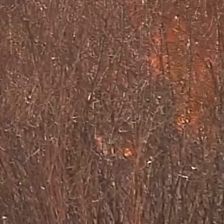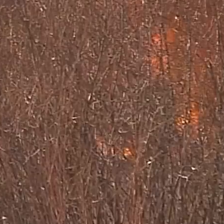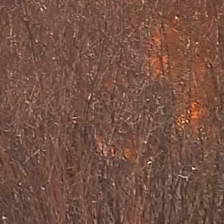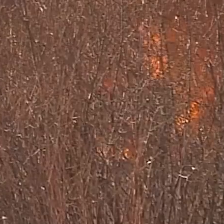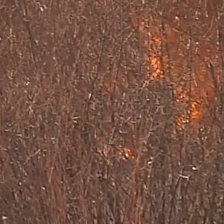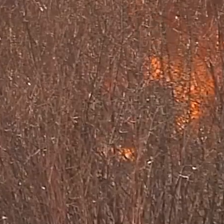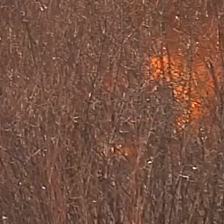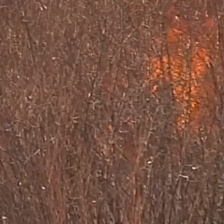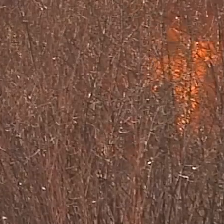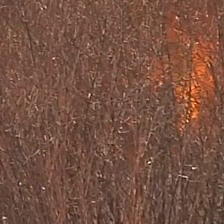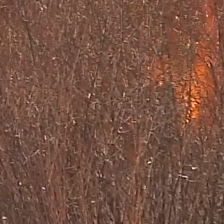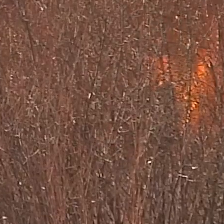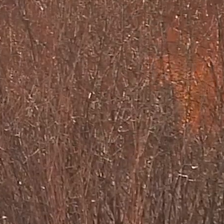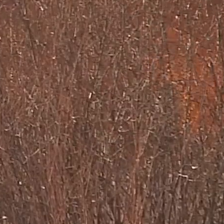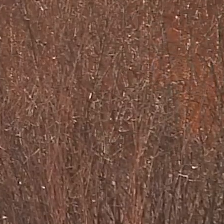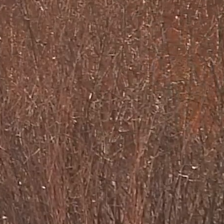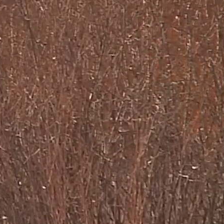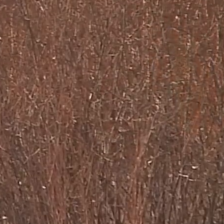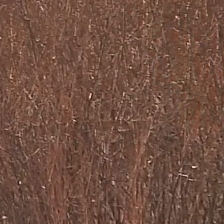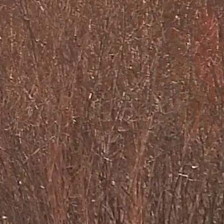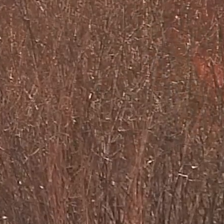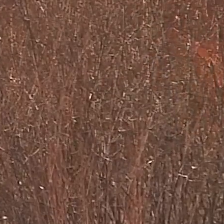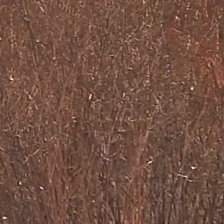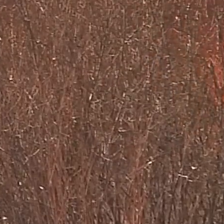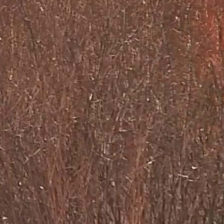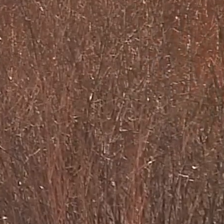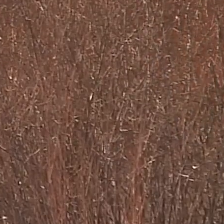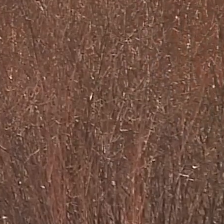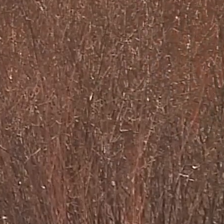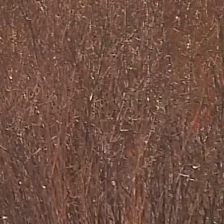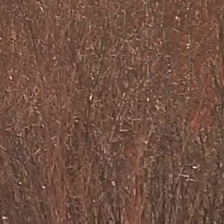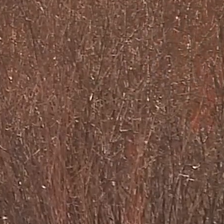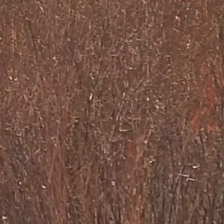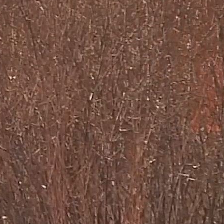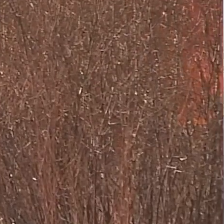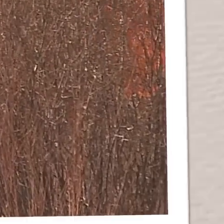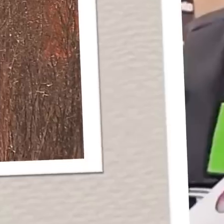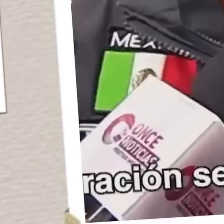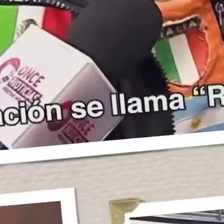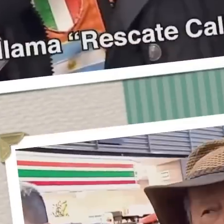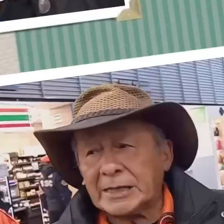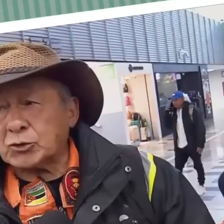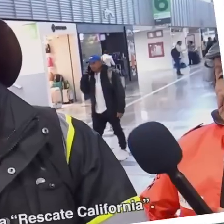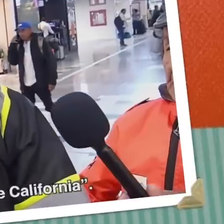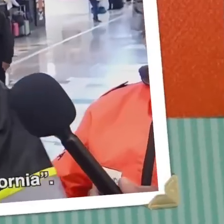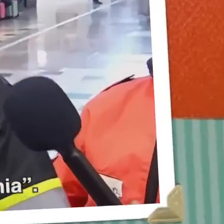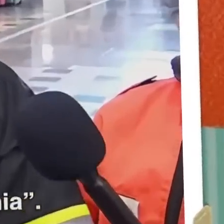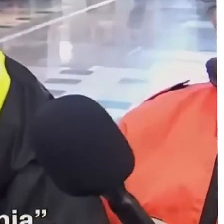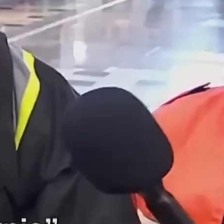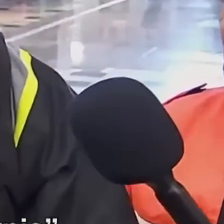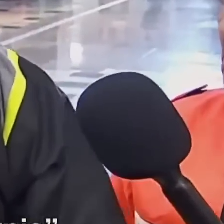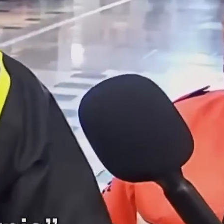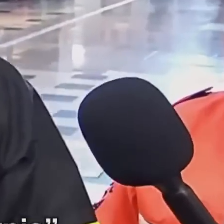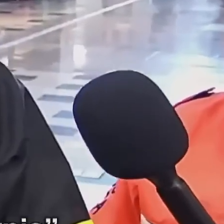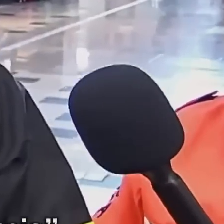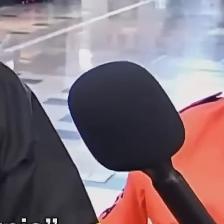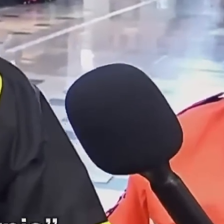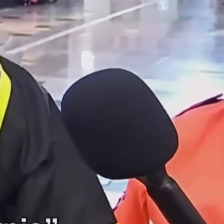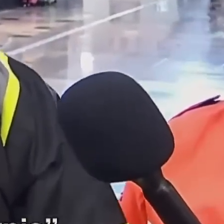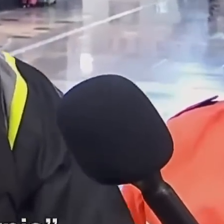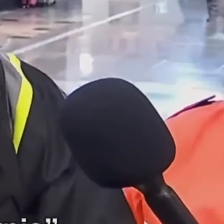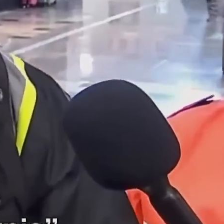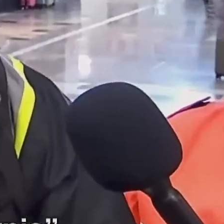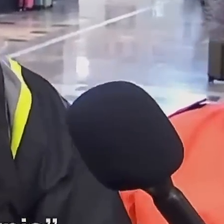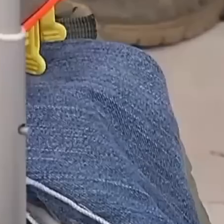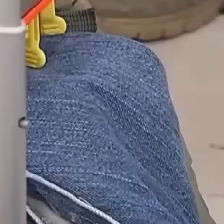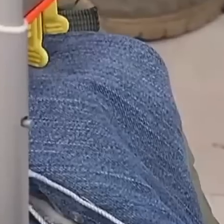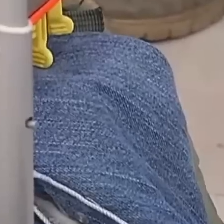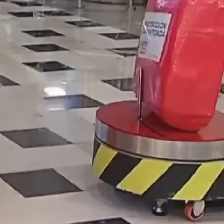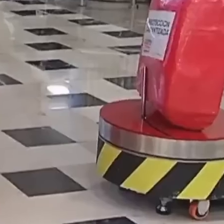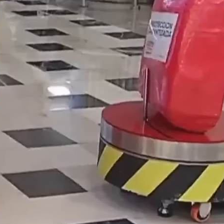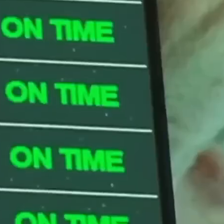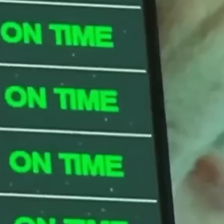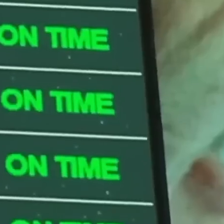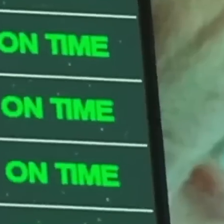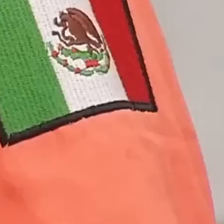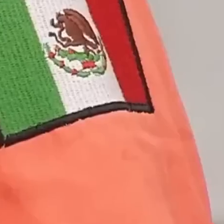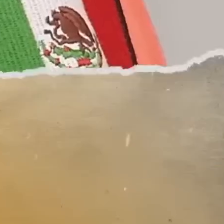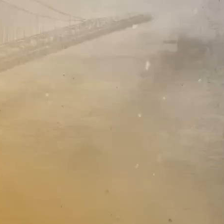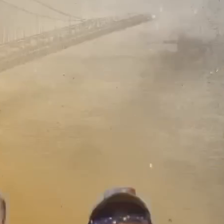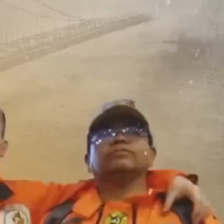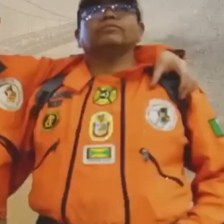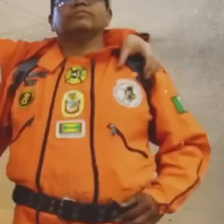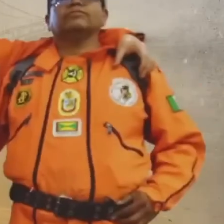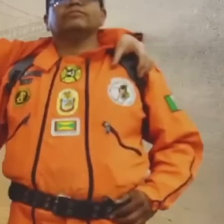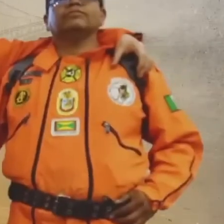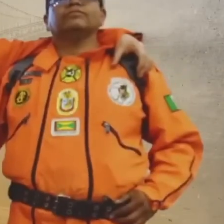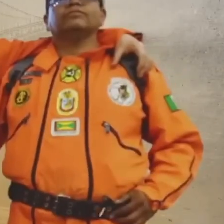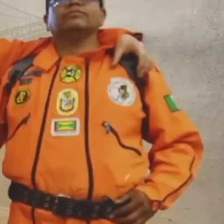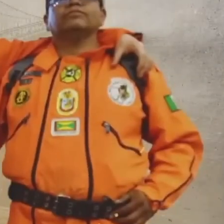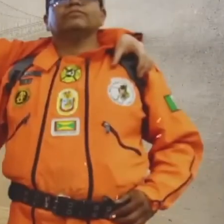en las zonas más [Música] afectadas la operación se llama rescate California